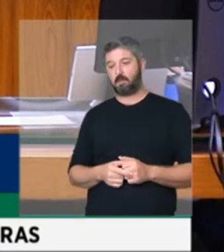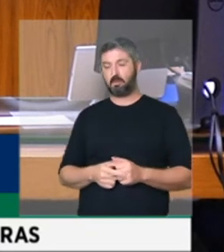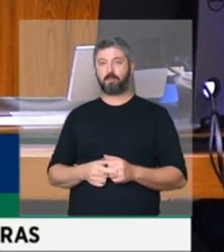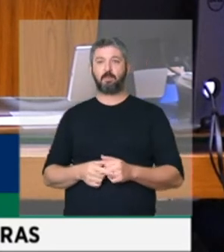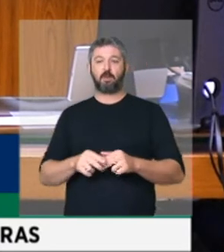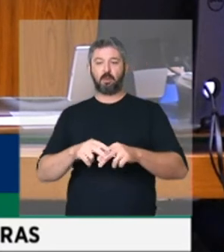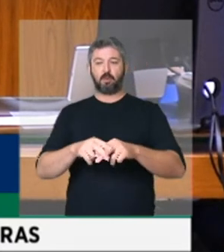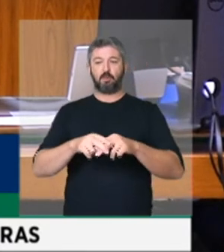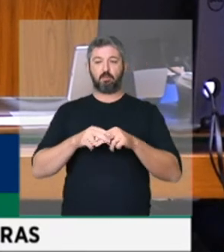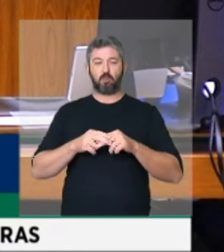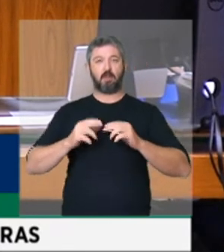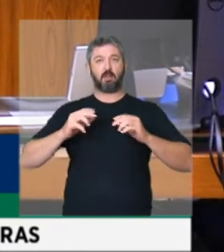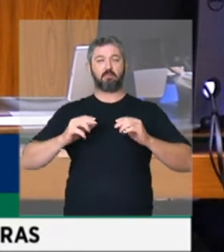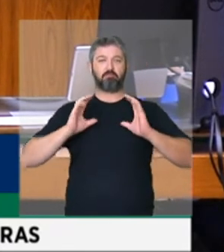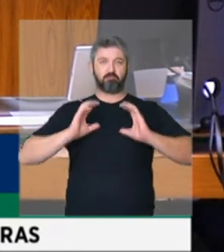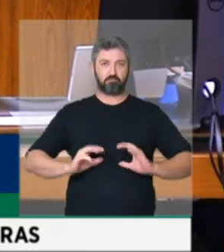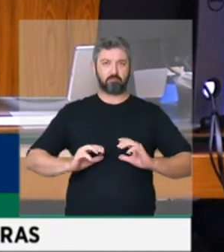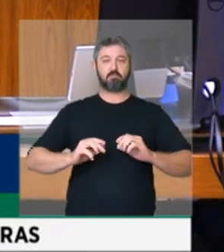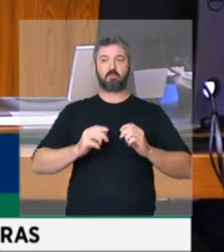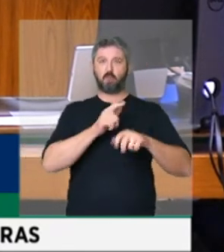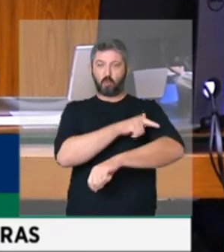EU REPITO AQUI QUE POR QUESTÃO DE CIVILIDADE VOSSA EXCELÊNCIA DEVERIA TER ESPERADO O RELATOR DA MATÉRIA